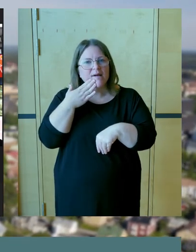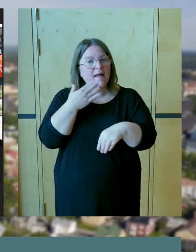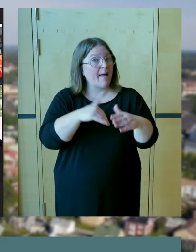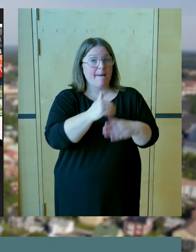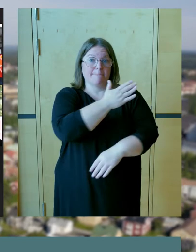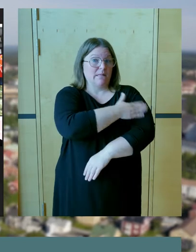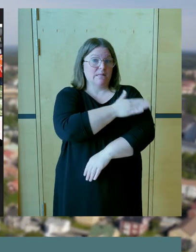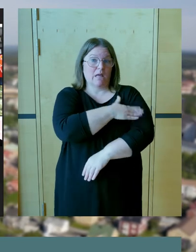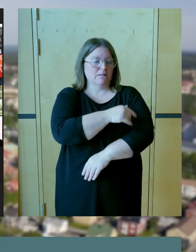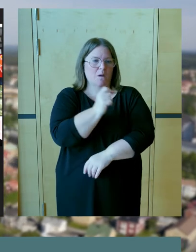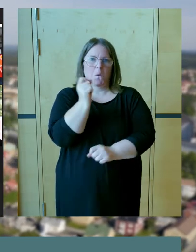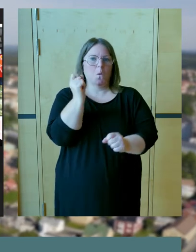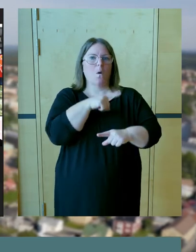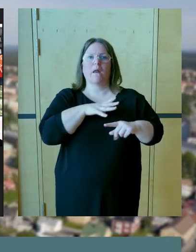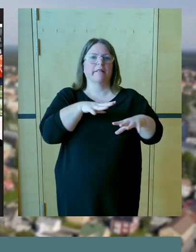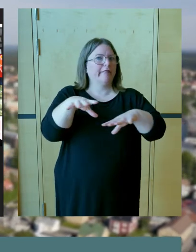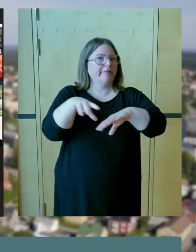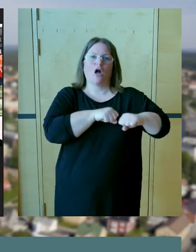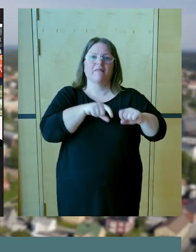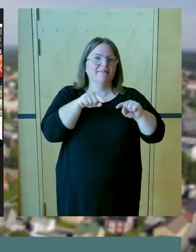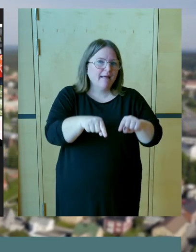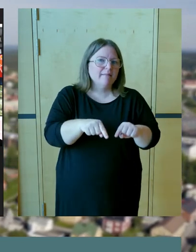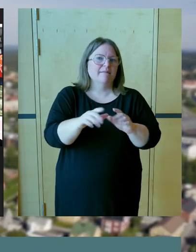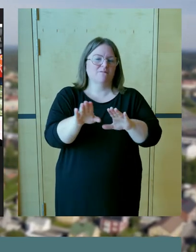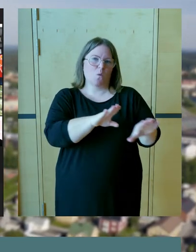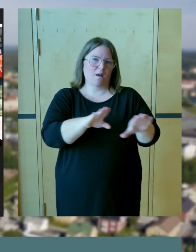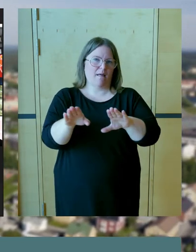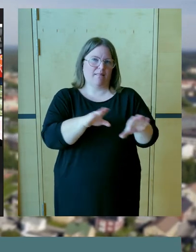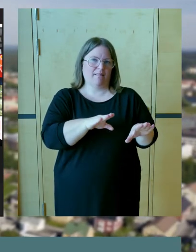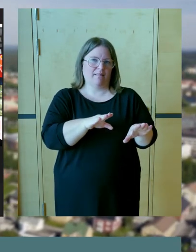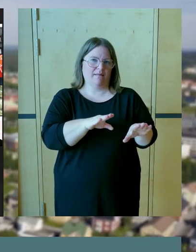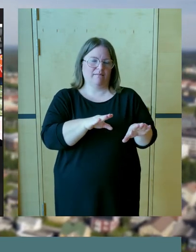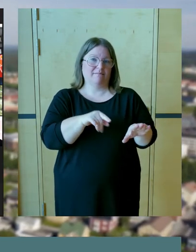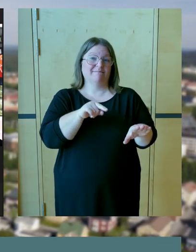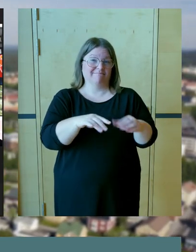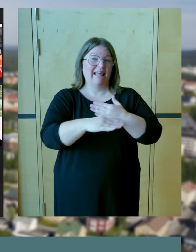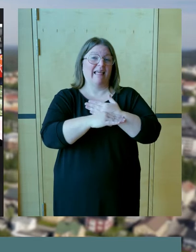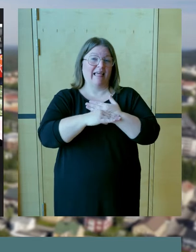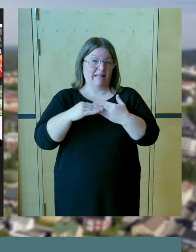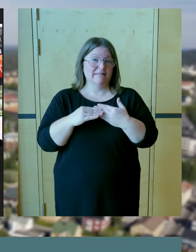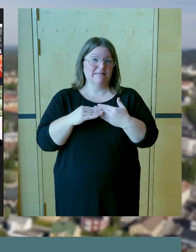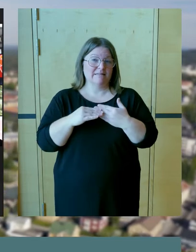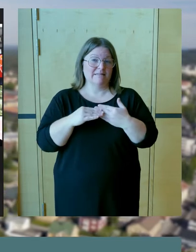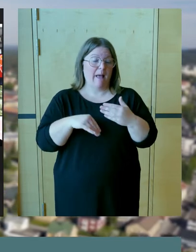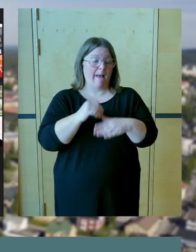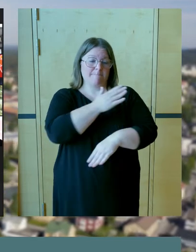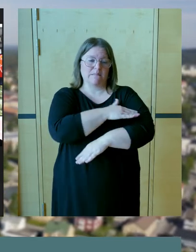Jag tänker inte ta den När man kommit i det då hemtjänsten Spela Alltså sägas att det är missförstånd är